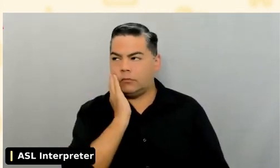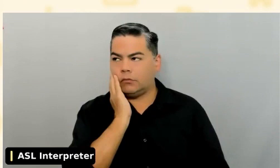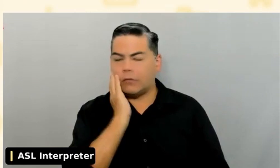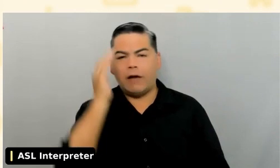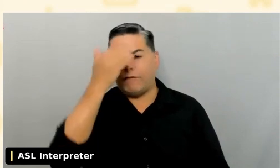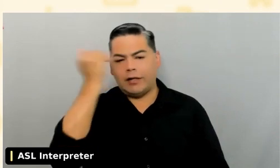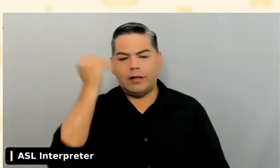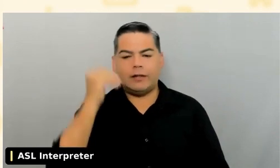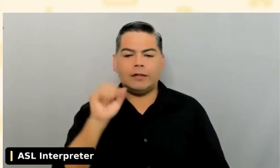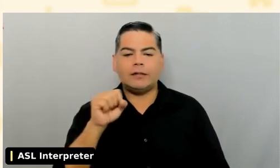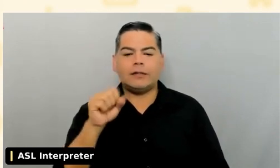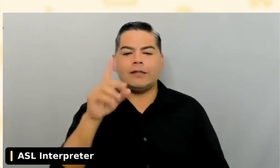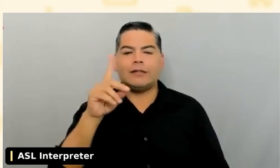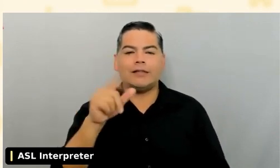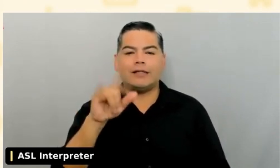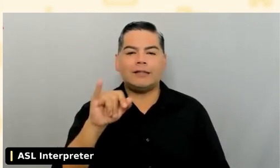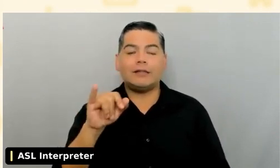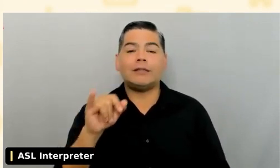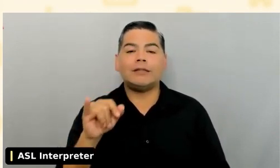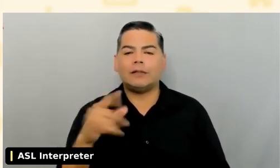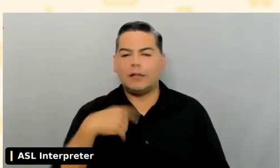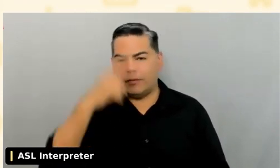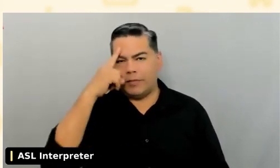Estoy pensando en la oveja Dolly ahora, ¿no?